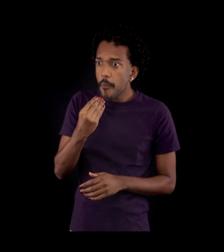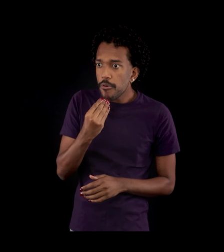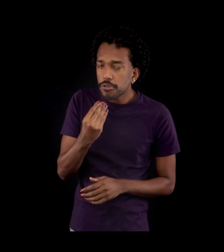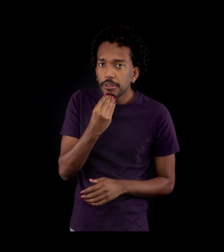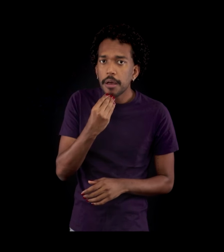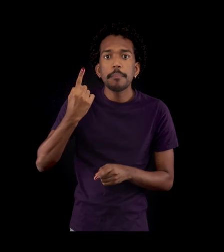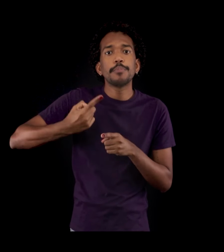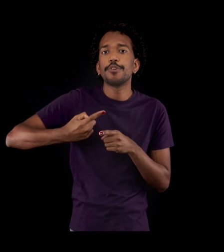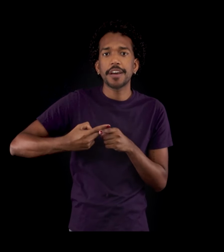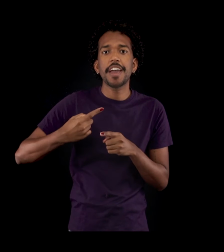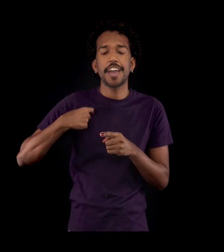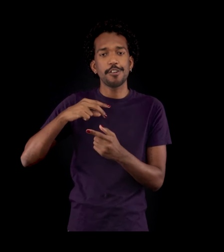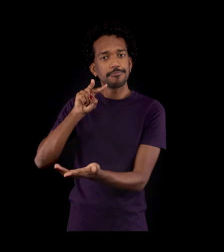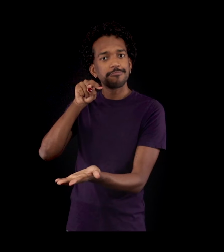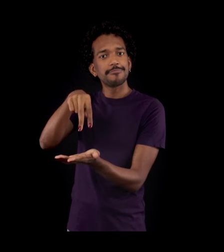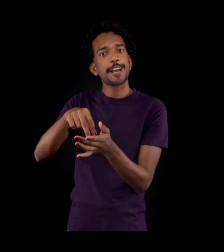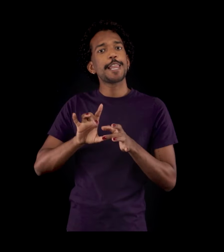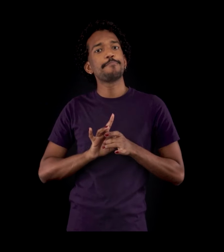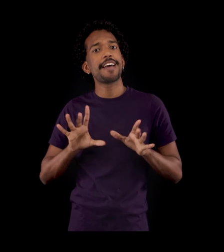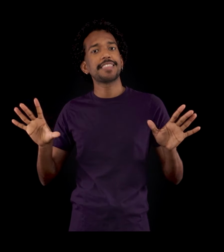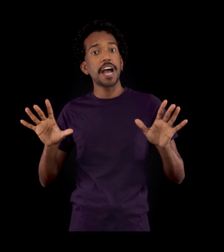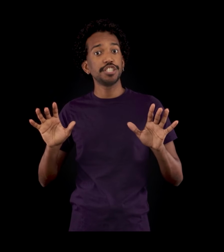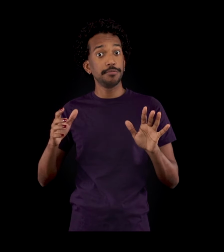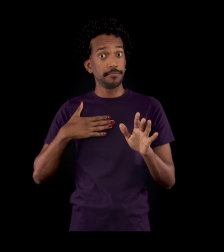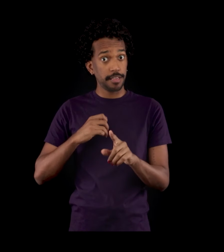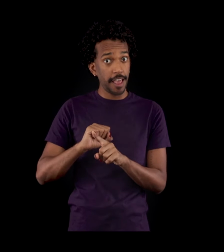porque tive a liberdade de, na defesa,